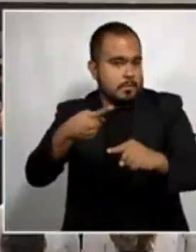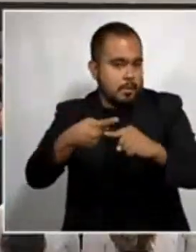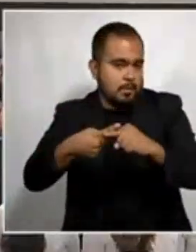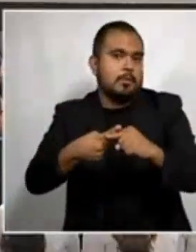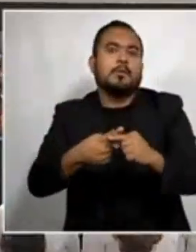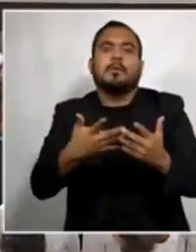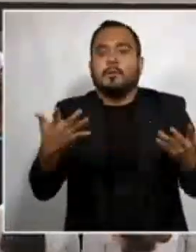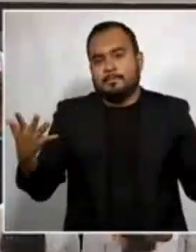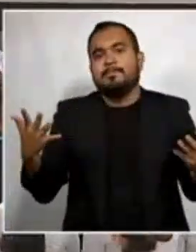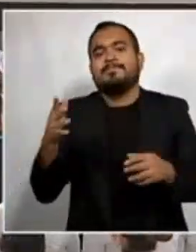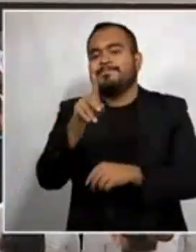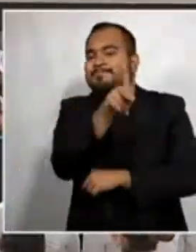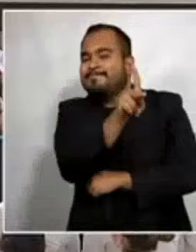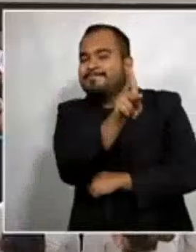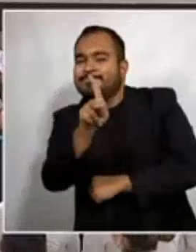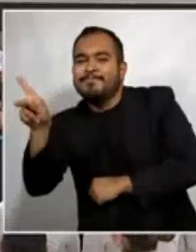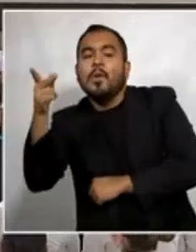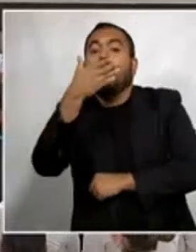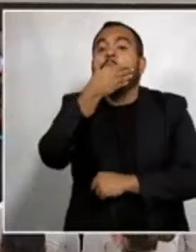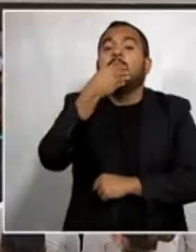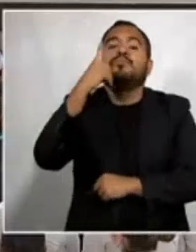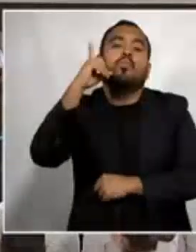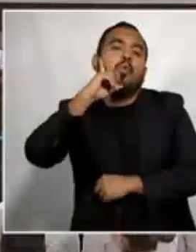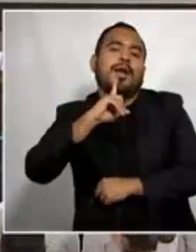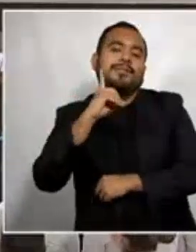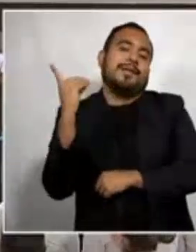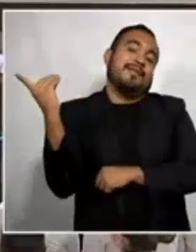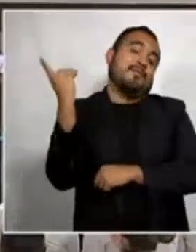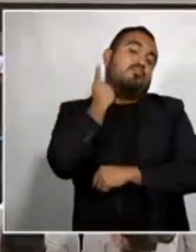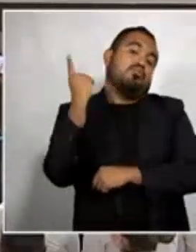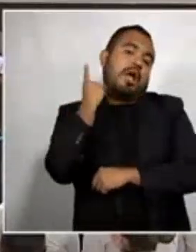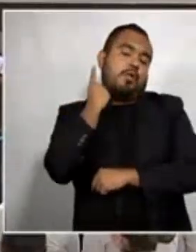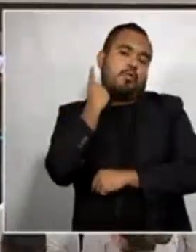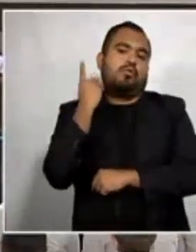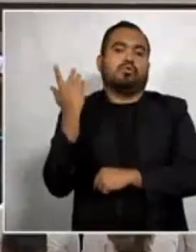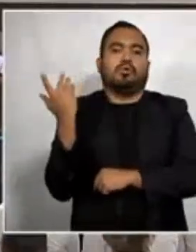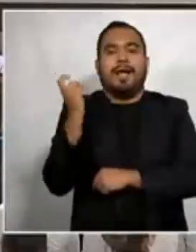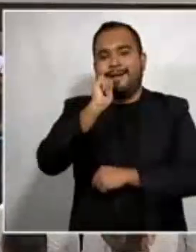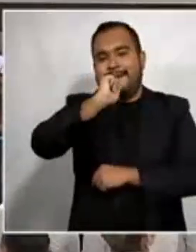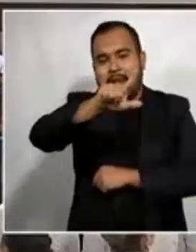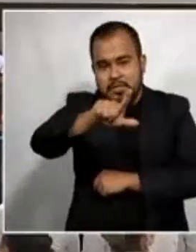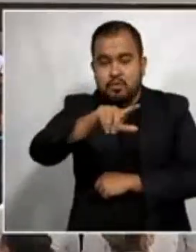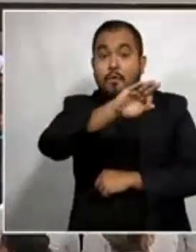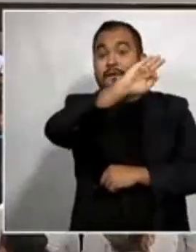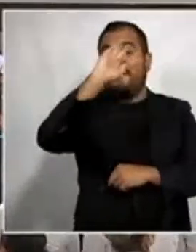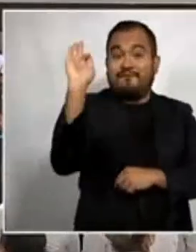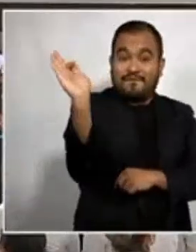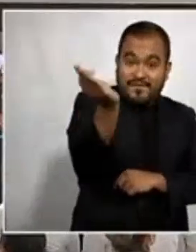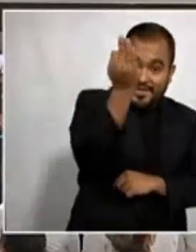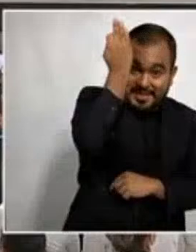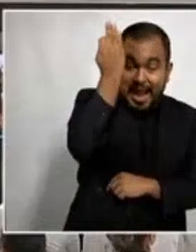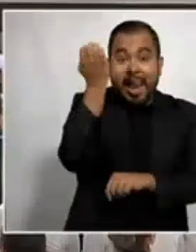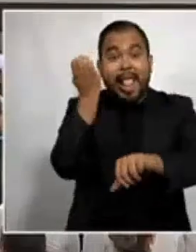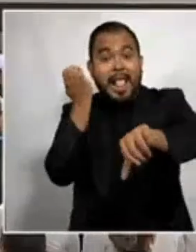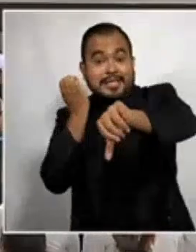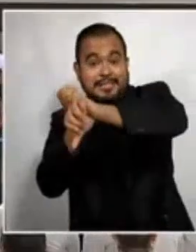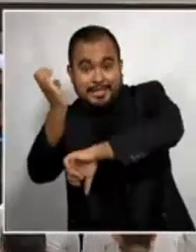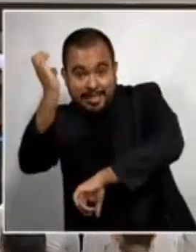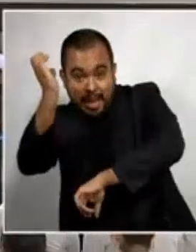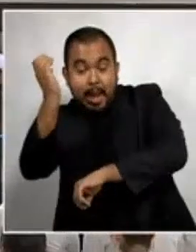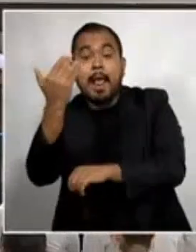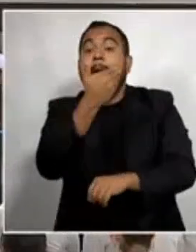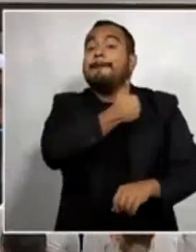de Jalisco que están aquí presentes, federales y estatales, a las presidentas y presidentes